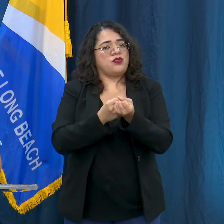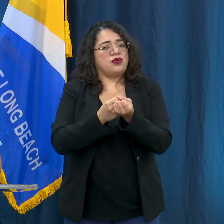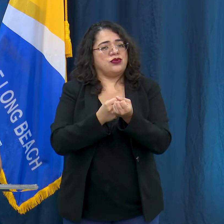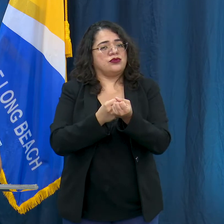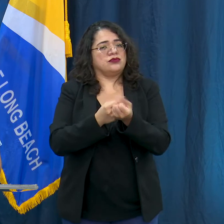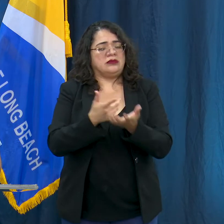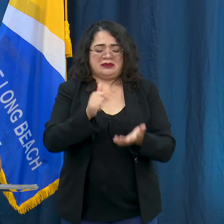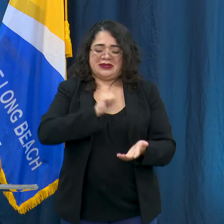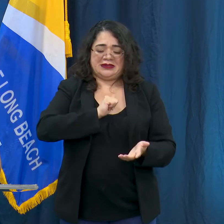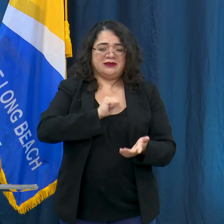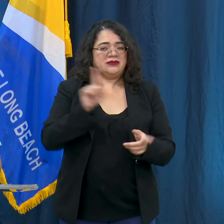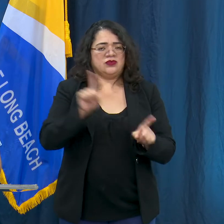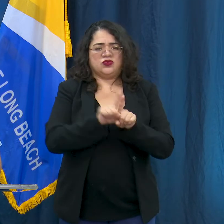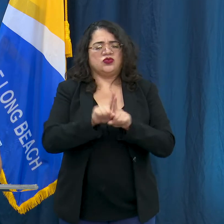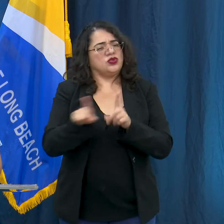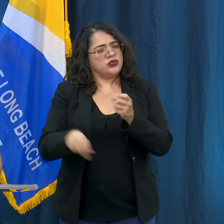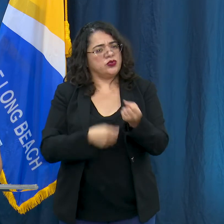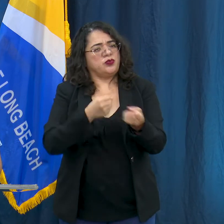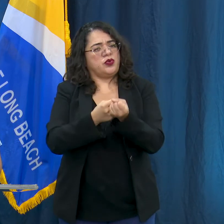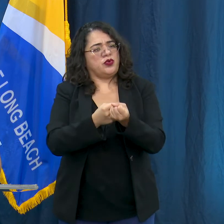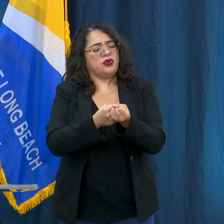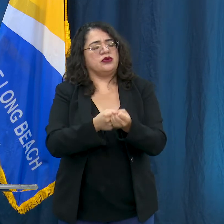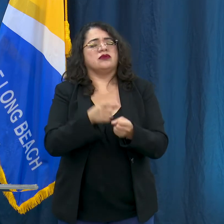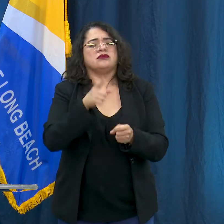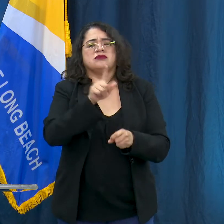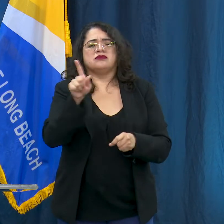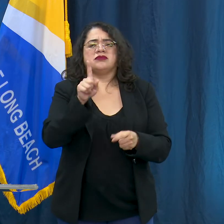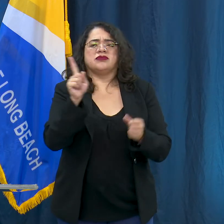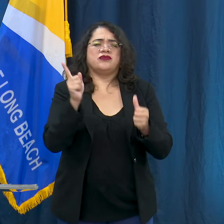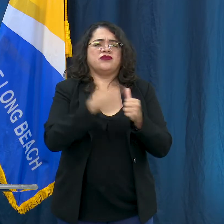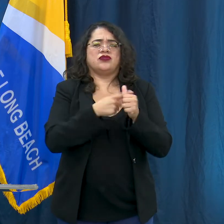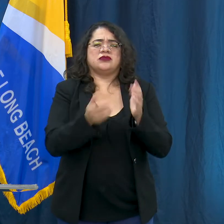protección de los derechos para que salga a las calles a protest our pero